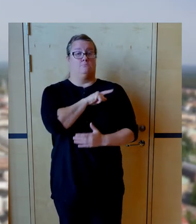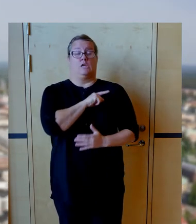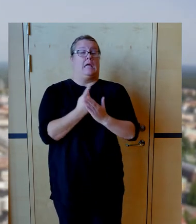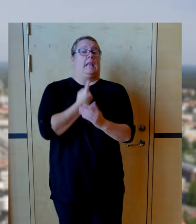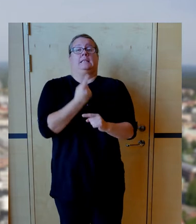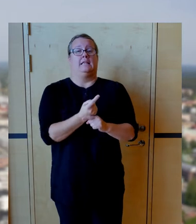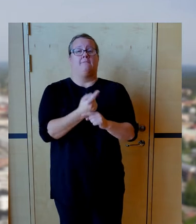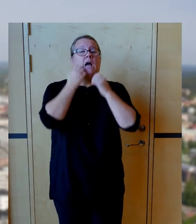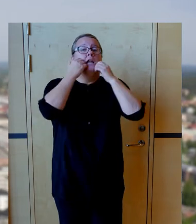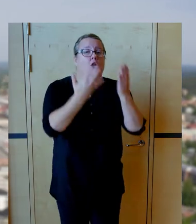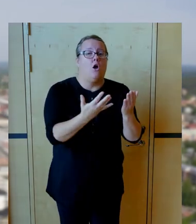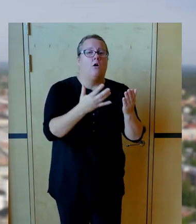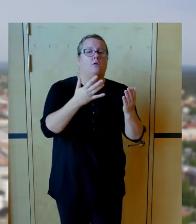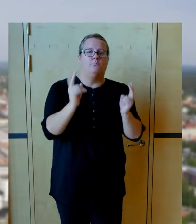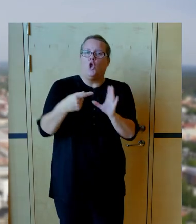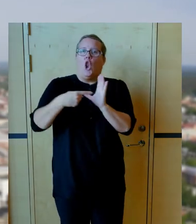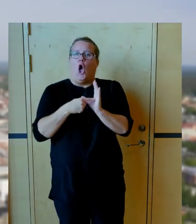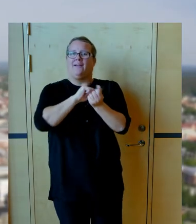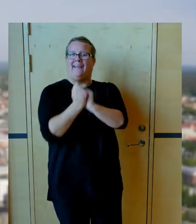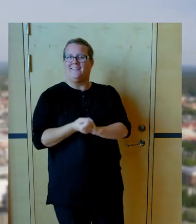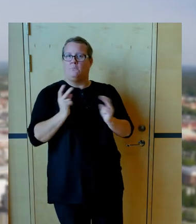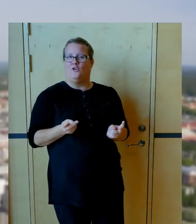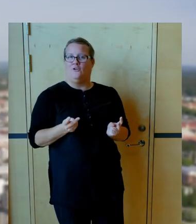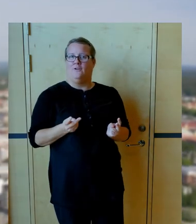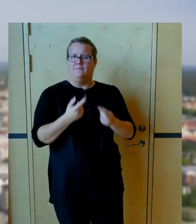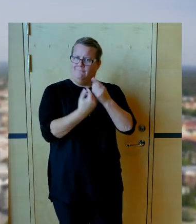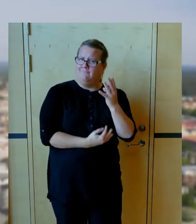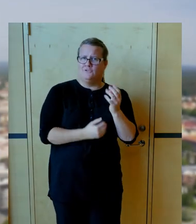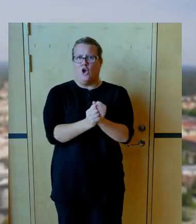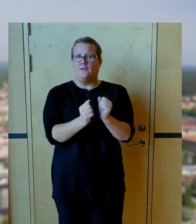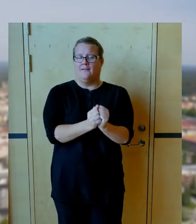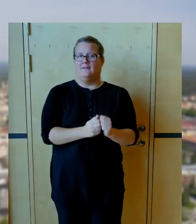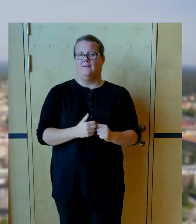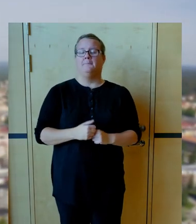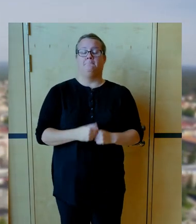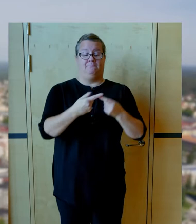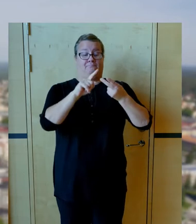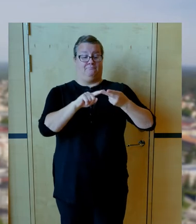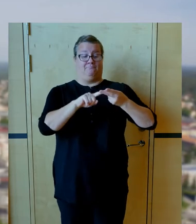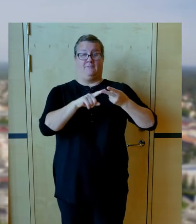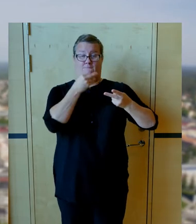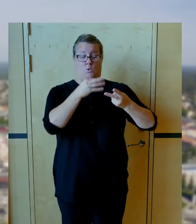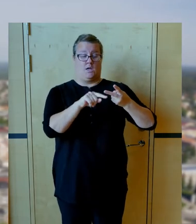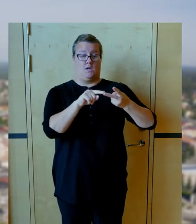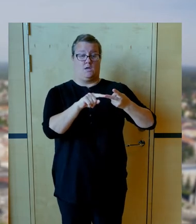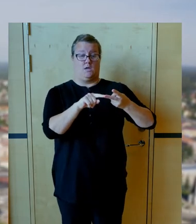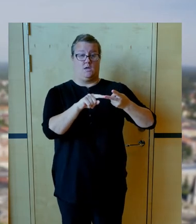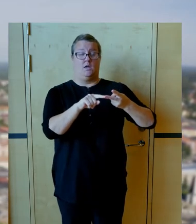Både lagstiftningen och som förändras naturligtvis och så vidare Den andra fråga Det har vi sagt Ja då säger vi en gång till